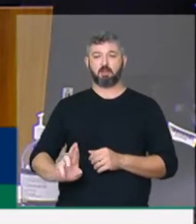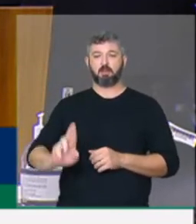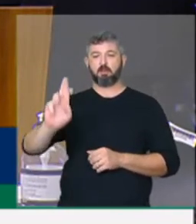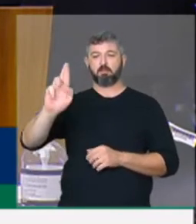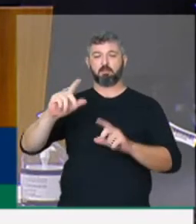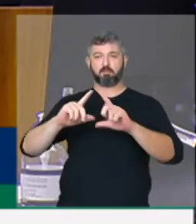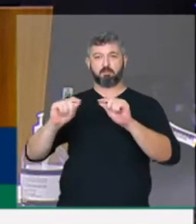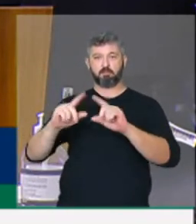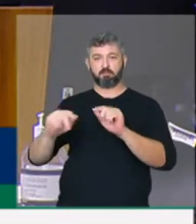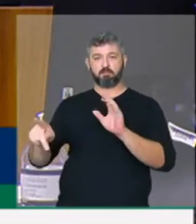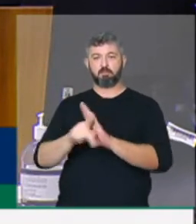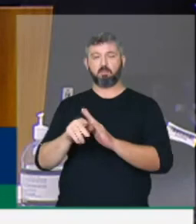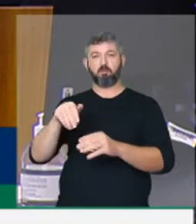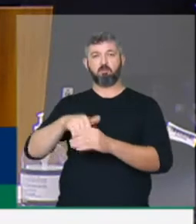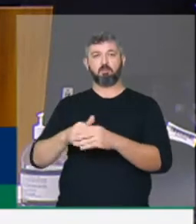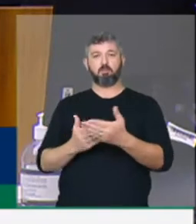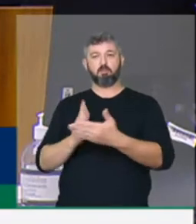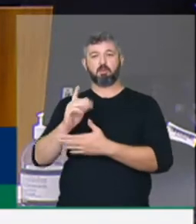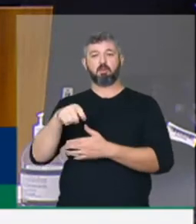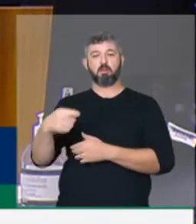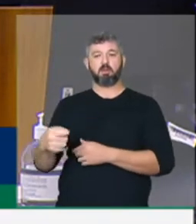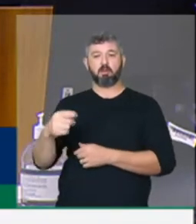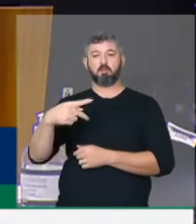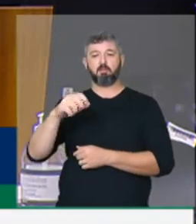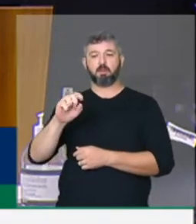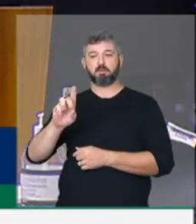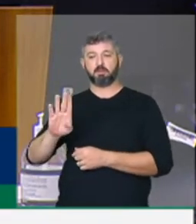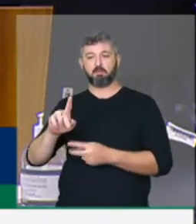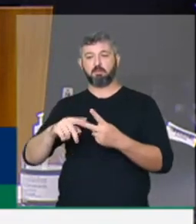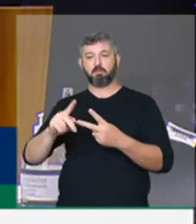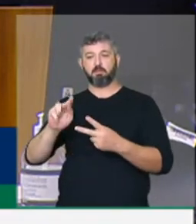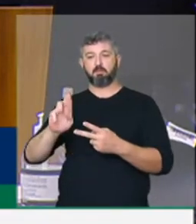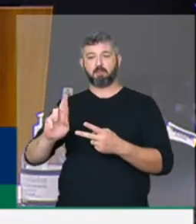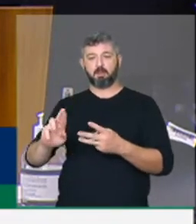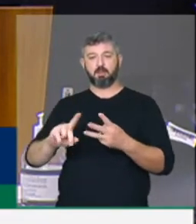FEDERAL, ELEITO PELA COLIGAÇÃO PSDB, PR, DEM... QUE TOMARÁPOSSE EM VIRTUDE DO